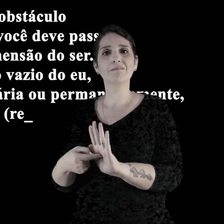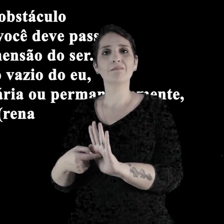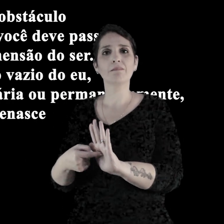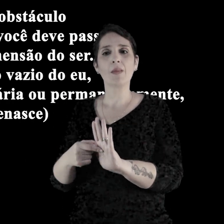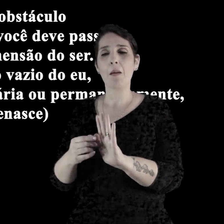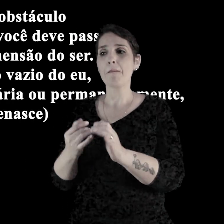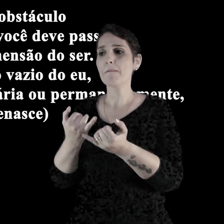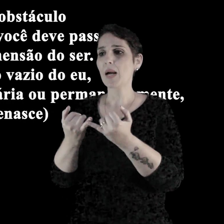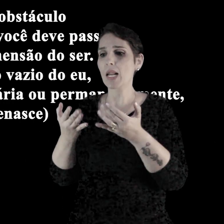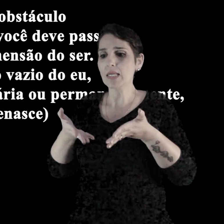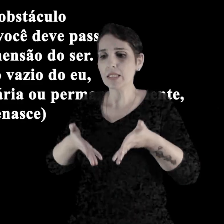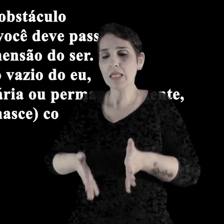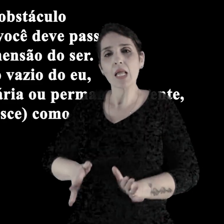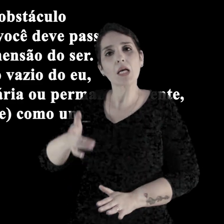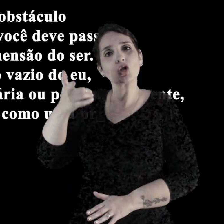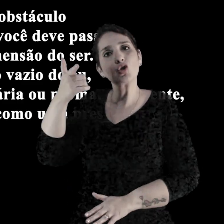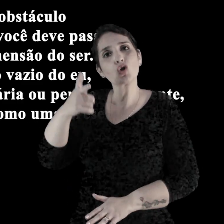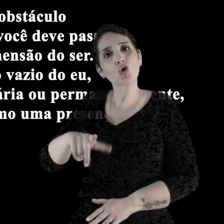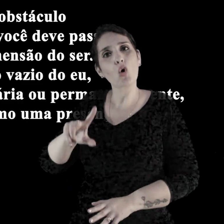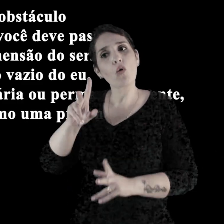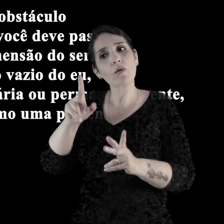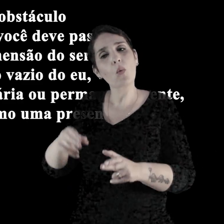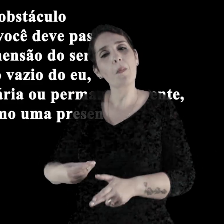renasce como uma presença.